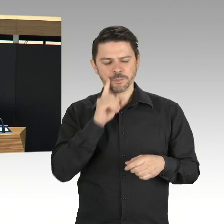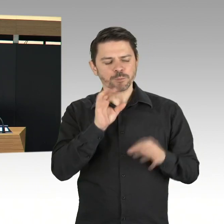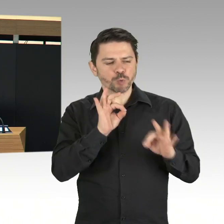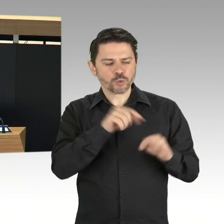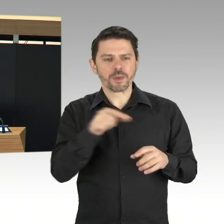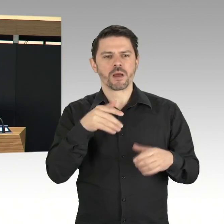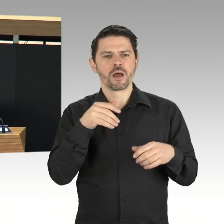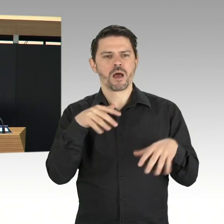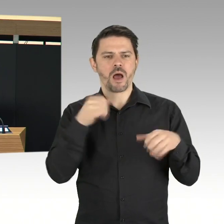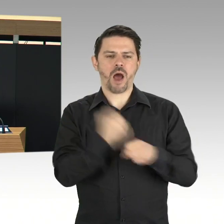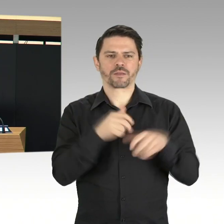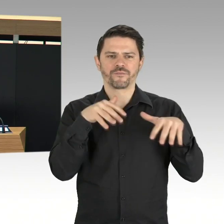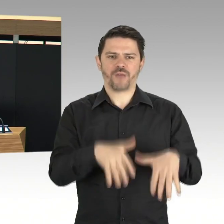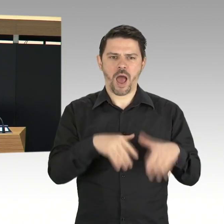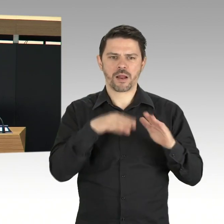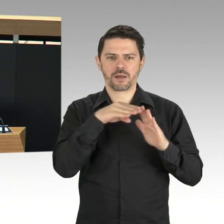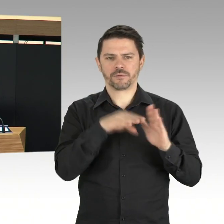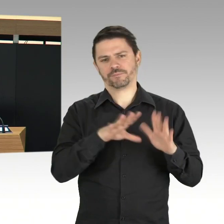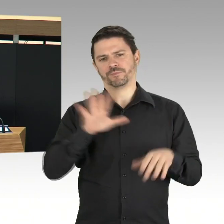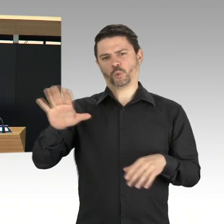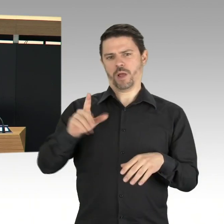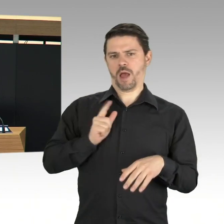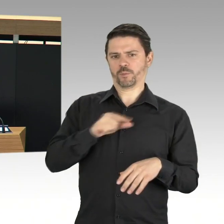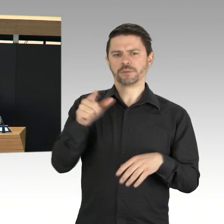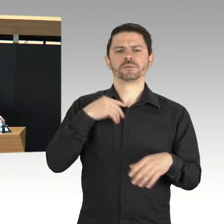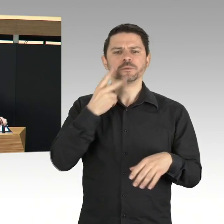denen auch unabhängig von diesem Gesetz überhöhte Mieten zugrunde liegen.